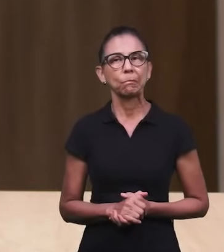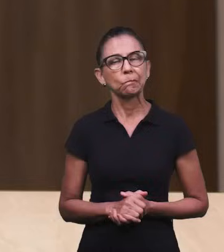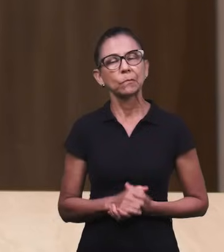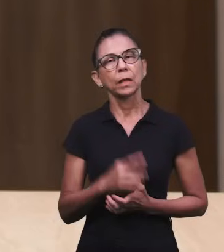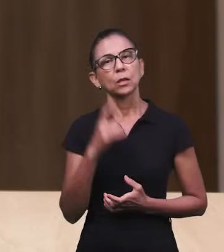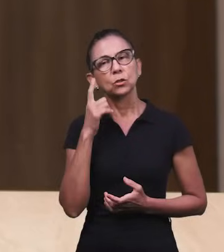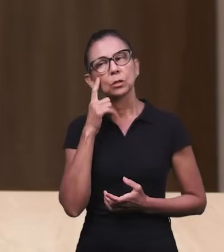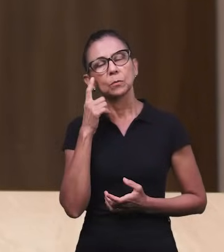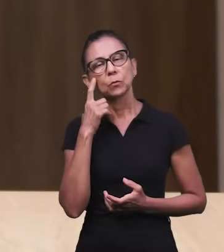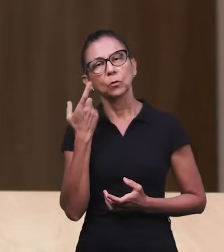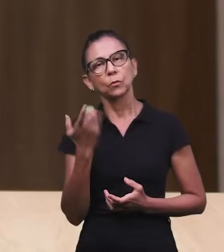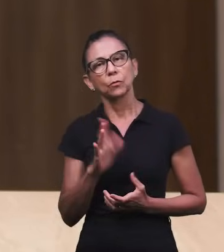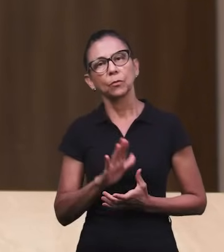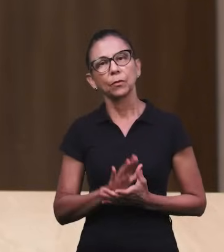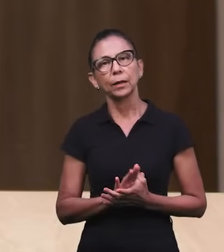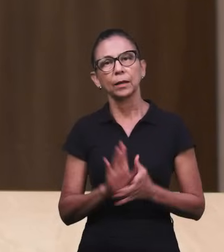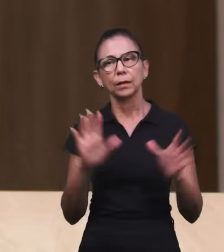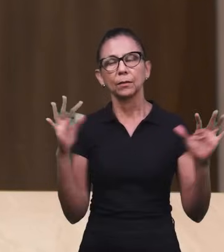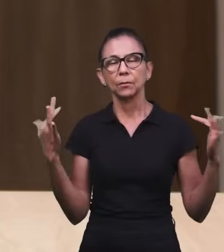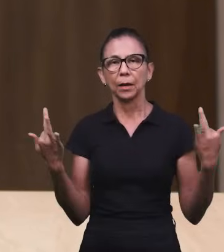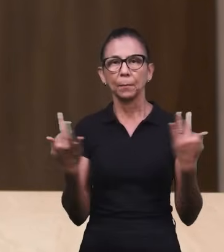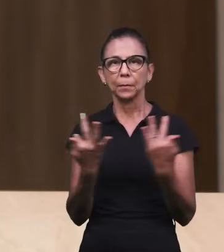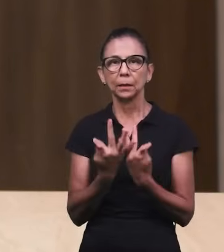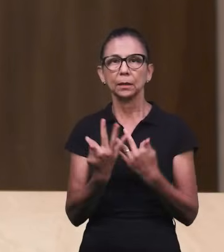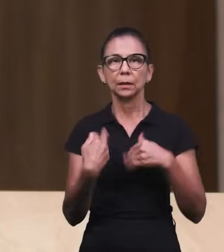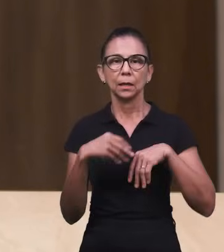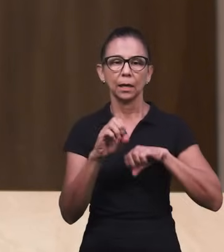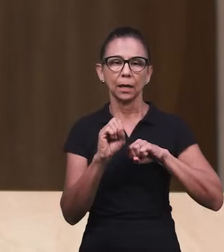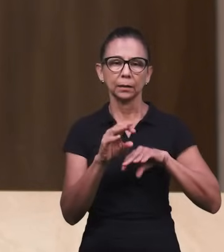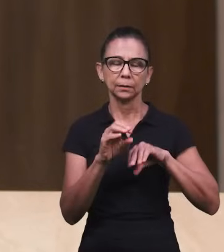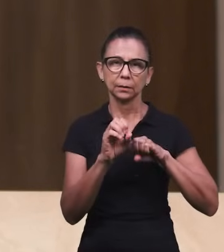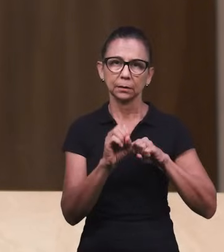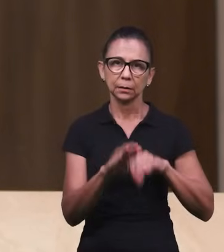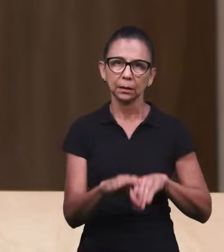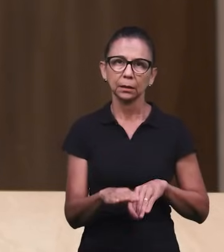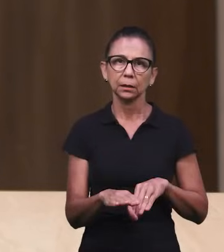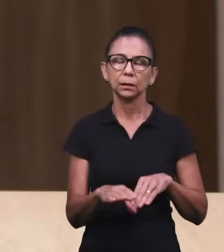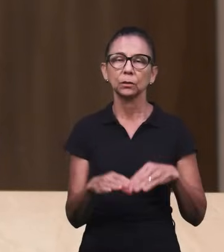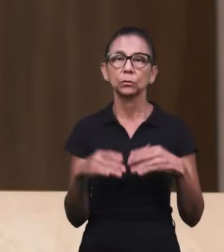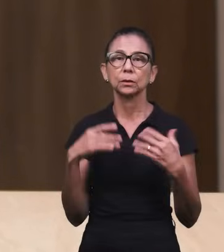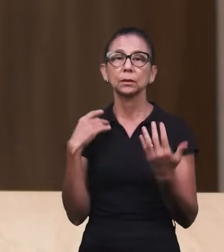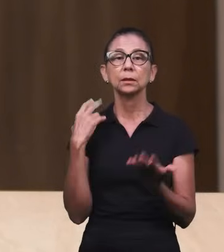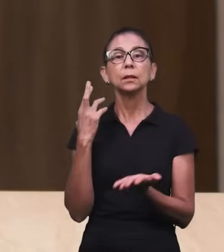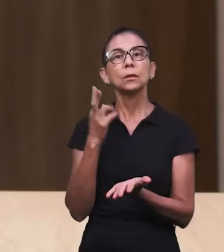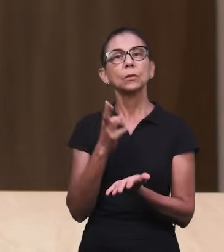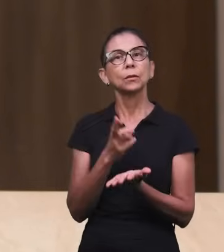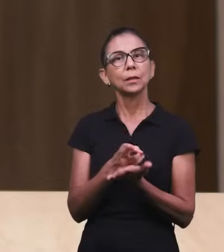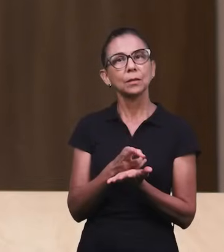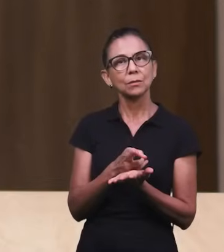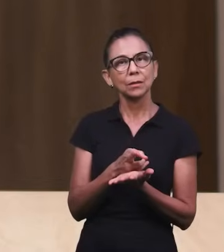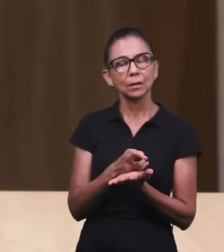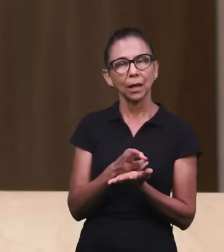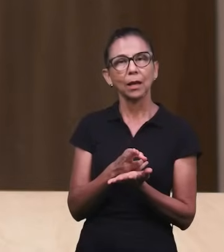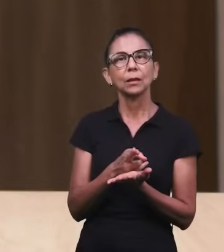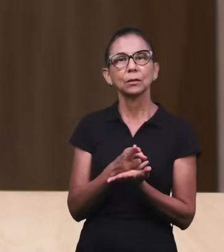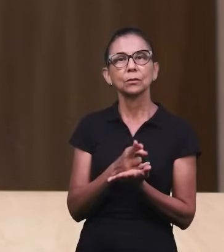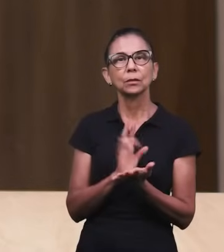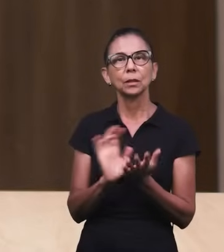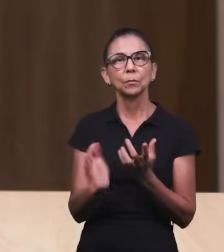se ensina em casa e aquilo que é o resultado E que vai servir de proteção para os nossos filhos